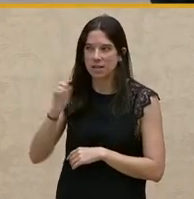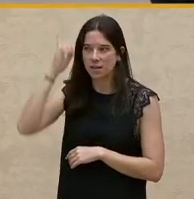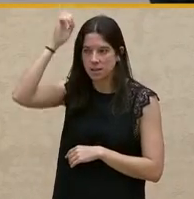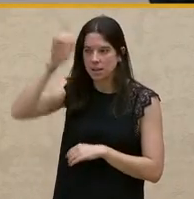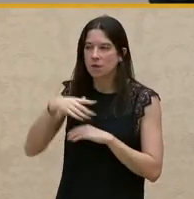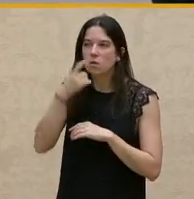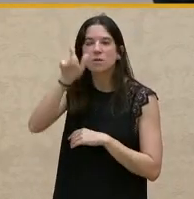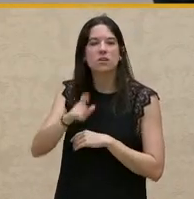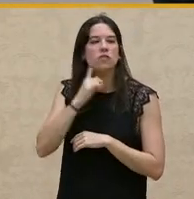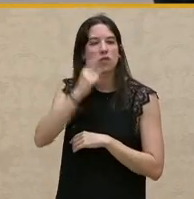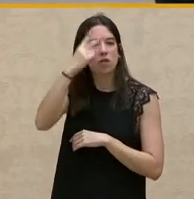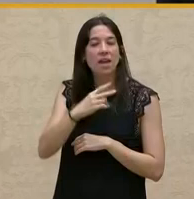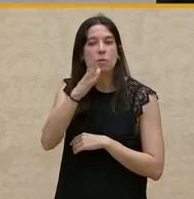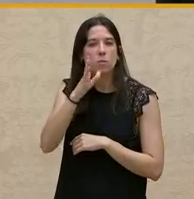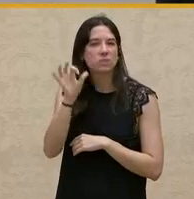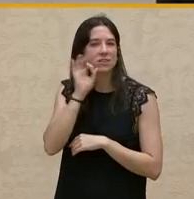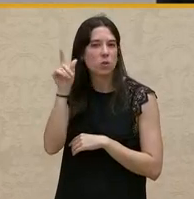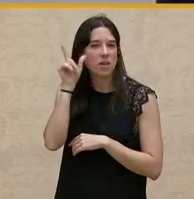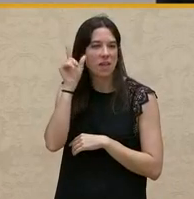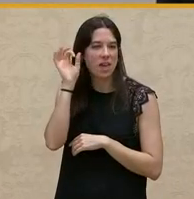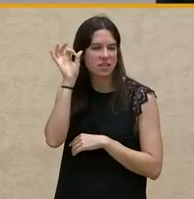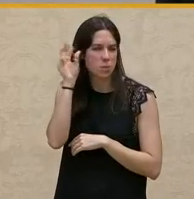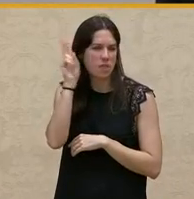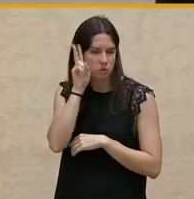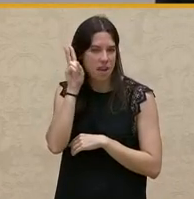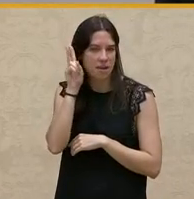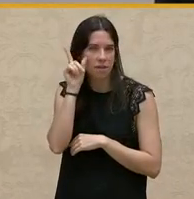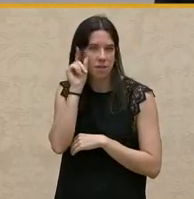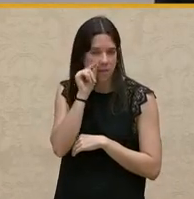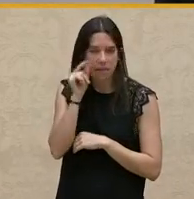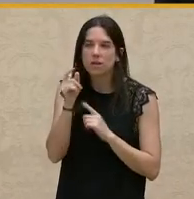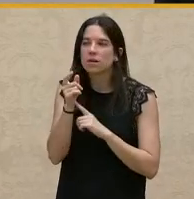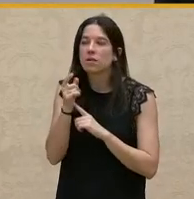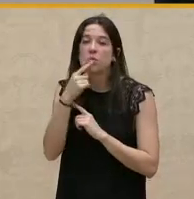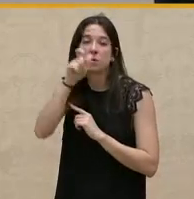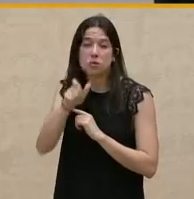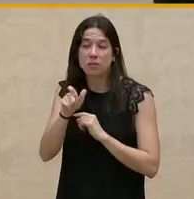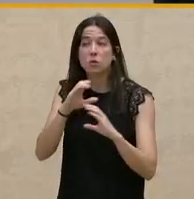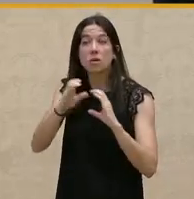causa de Síndrome de Usher, es una persona que se comunica en lengua de signos y que nos explicará